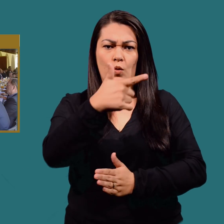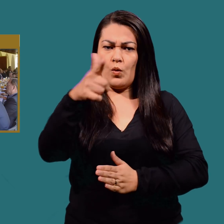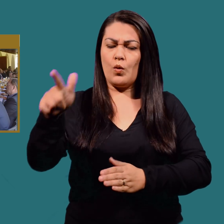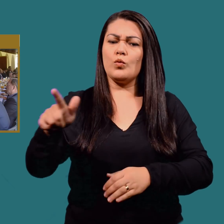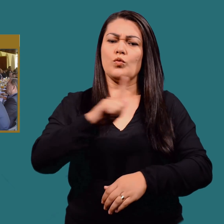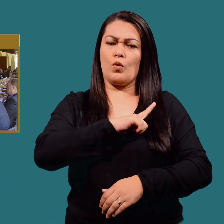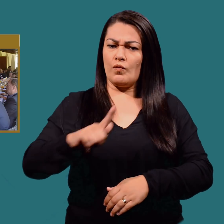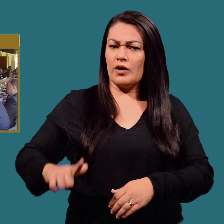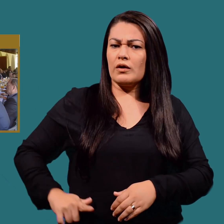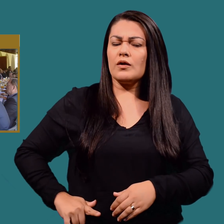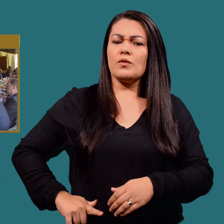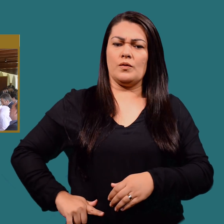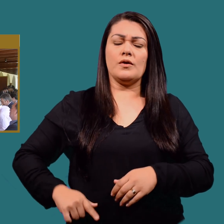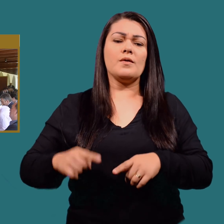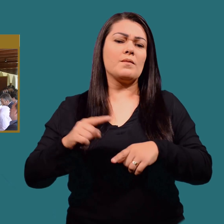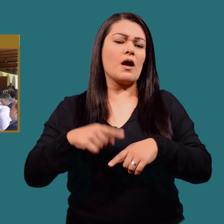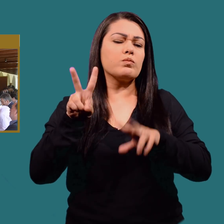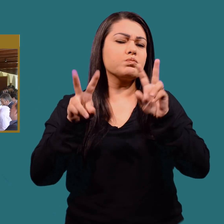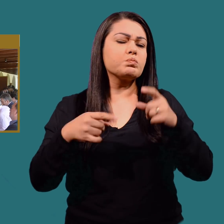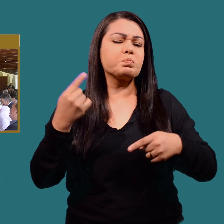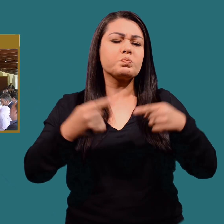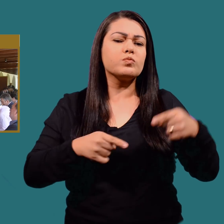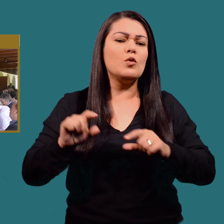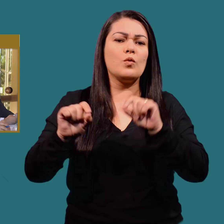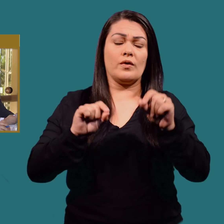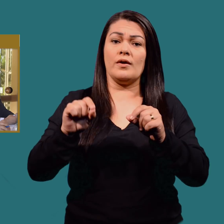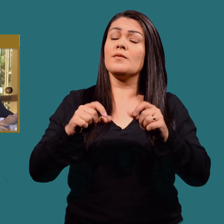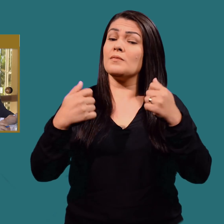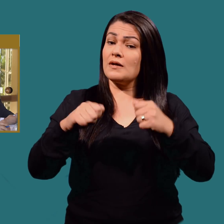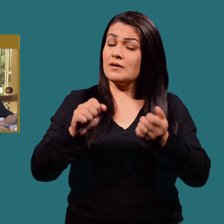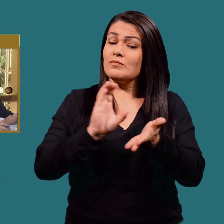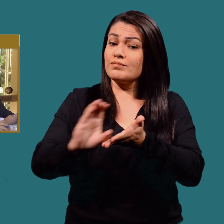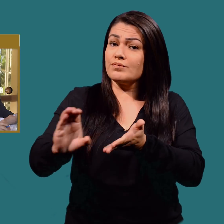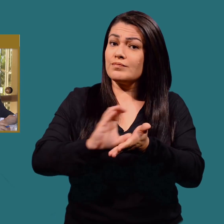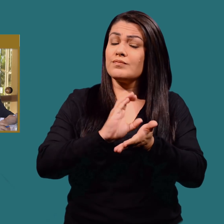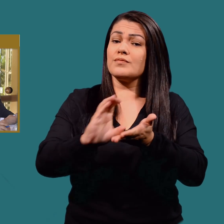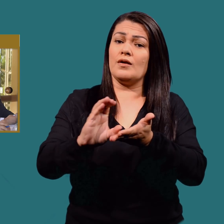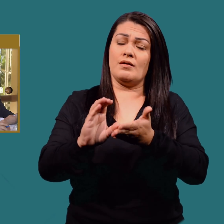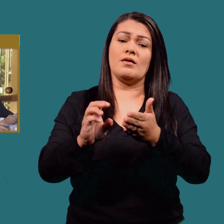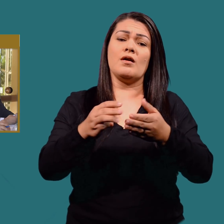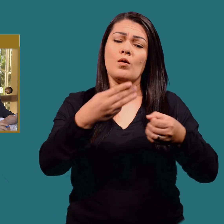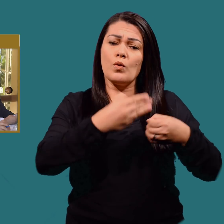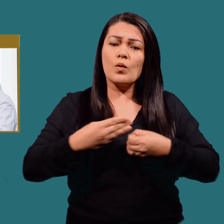A pauta principal foi a distribuição mais justa de recursos entre a União, estados e municípios.